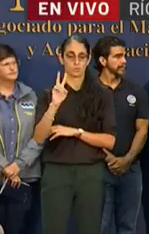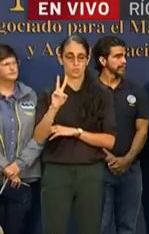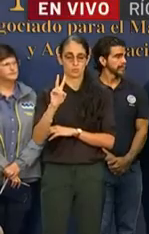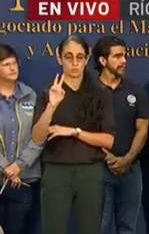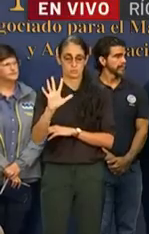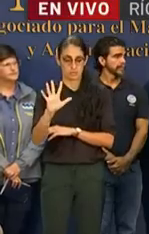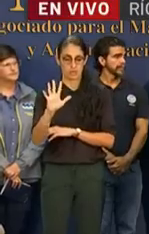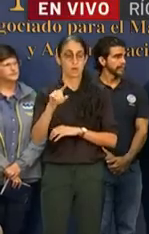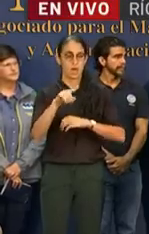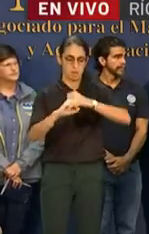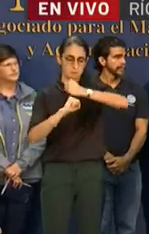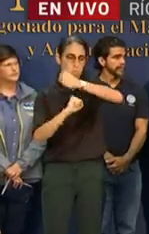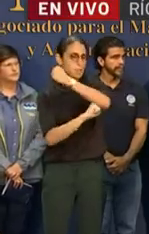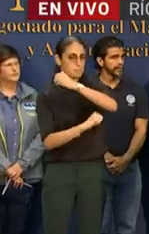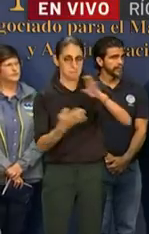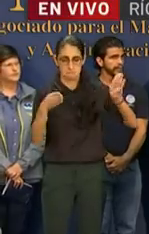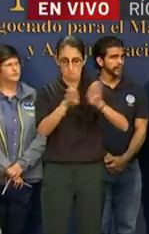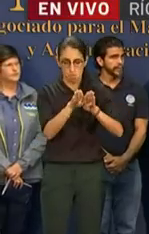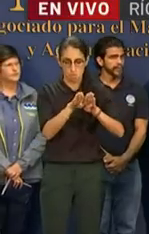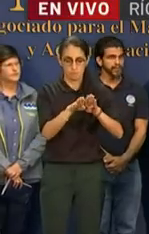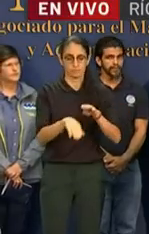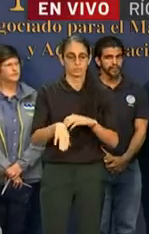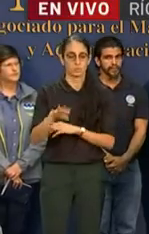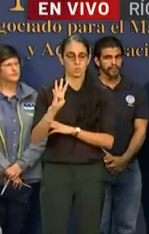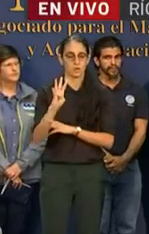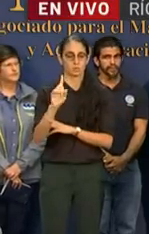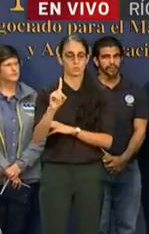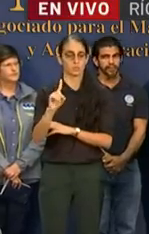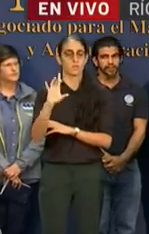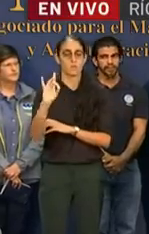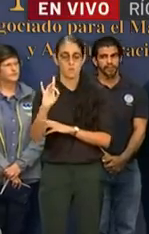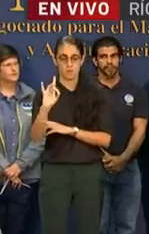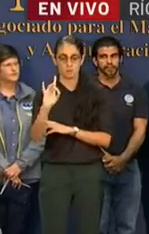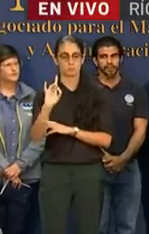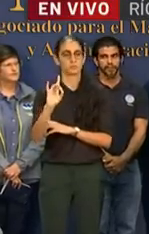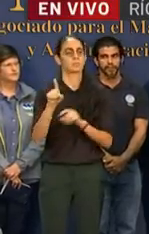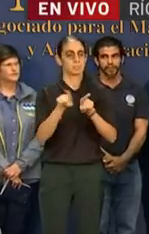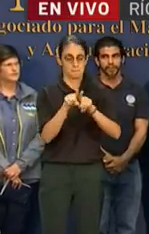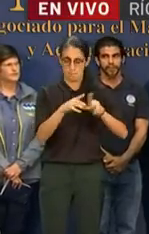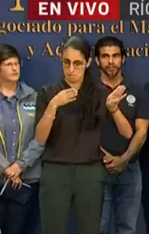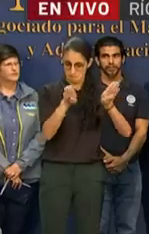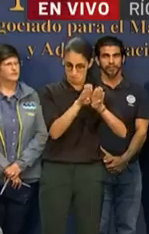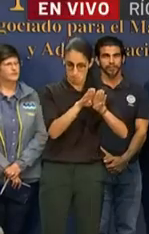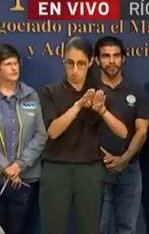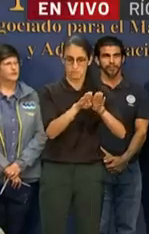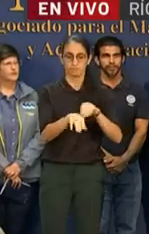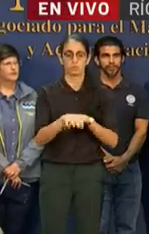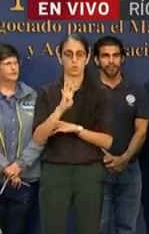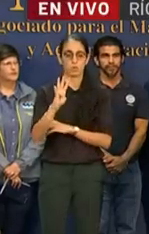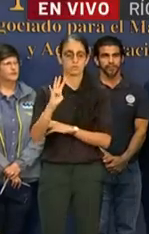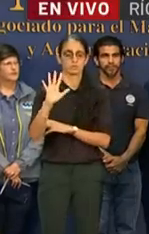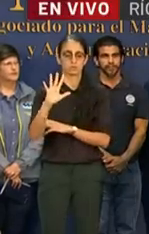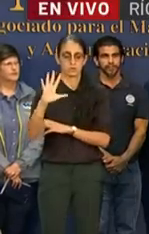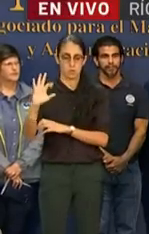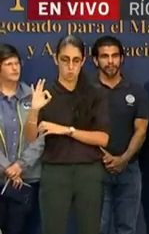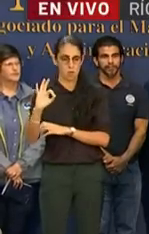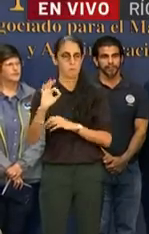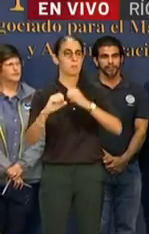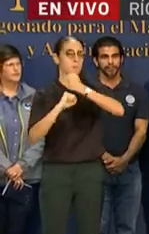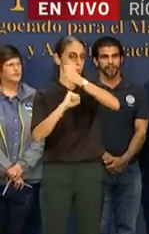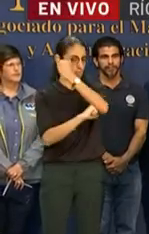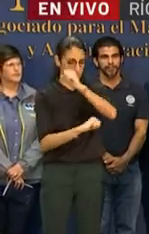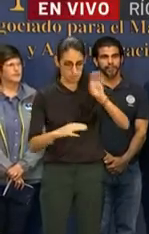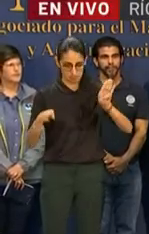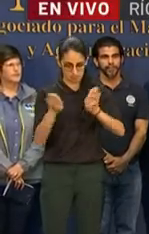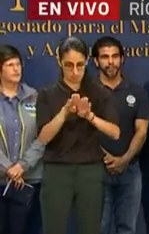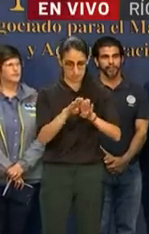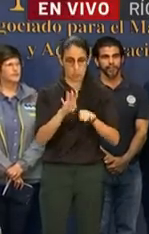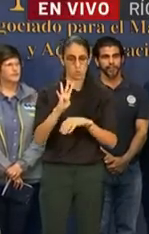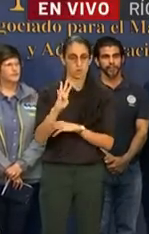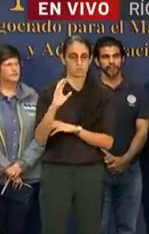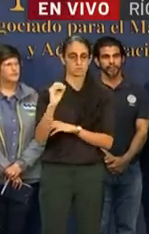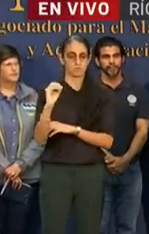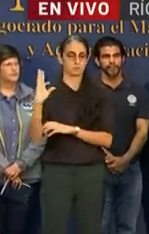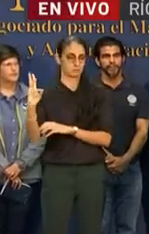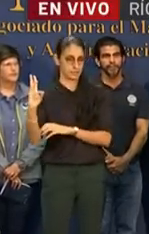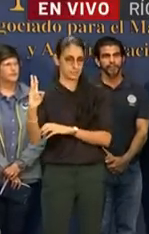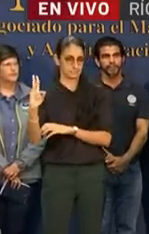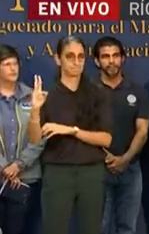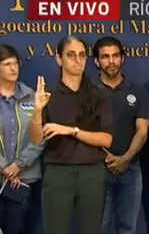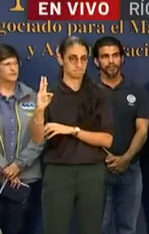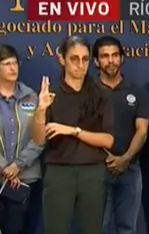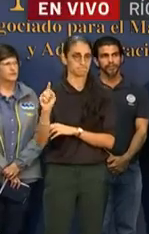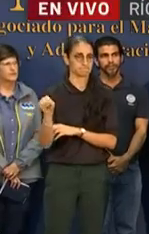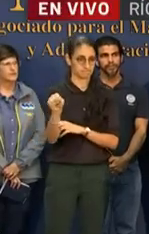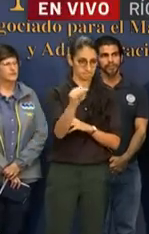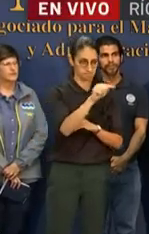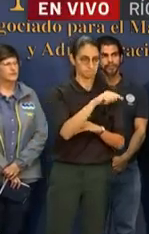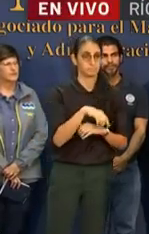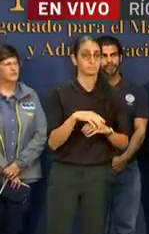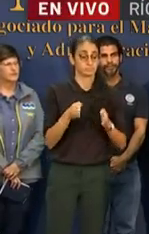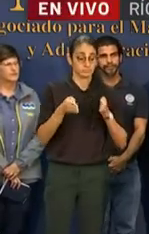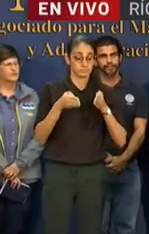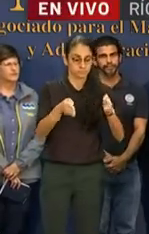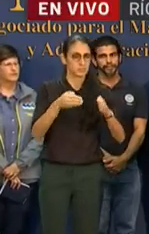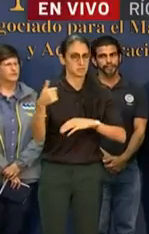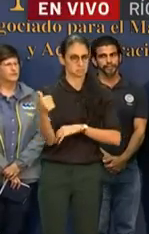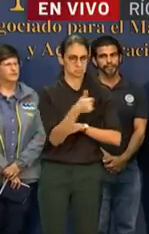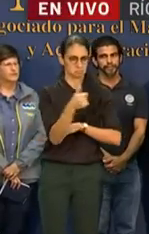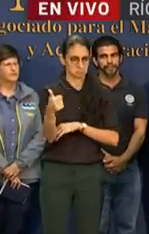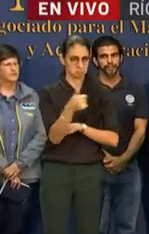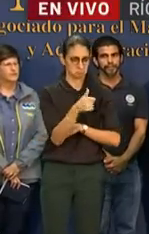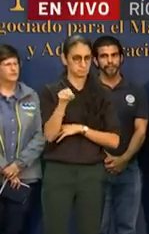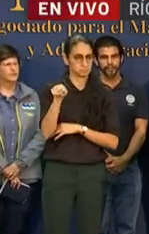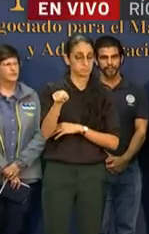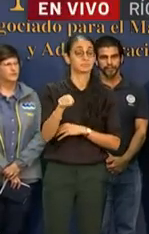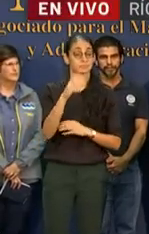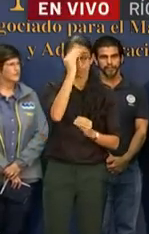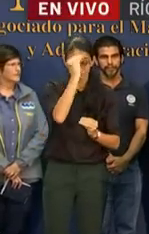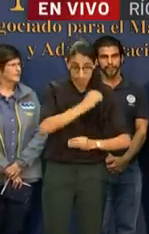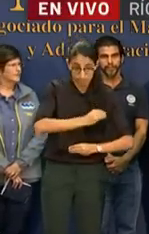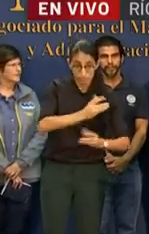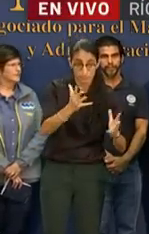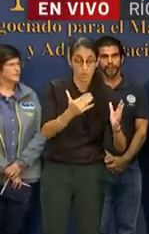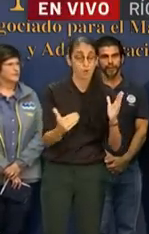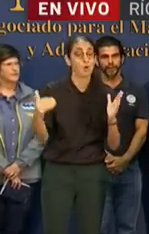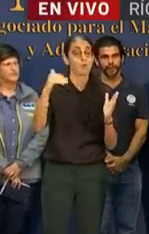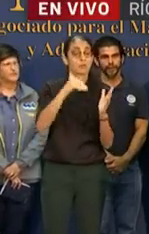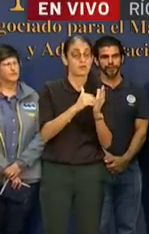PR144 PR140 PR111 PR149 PR 146